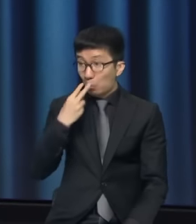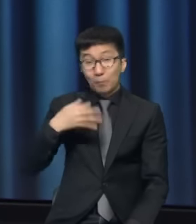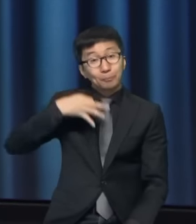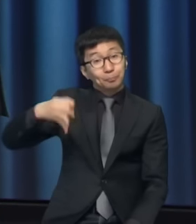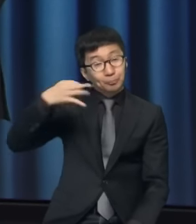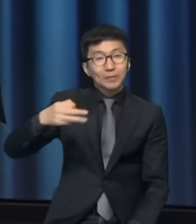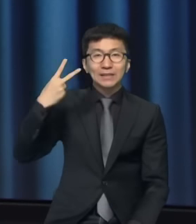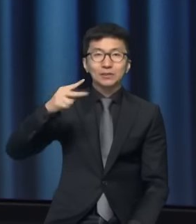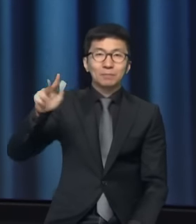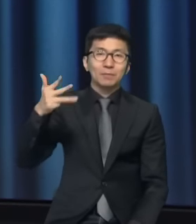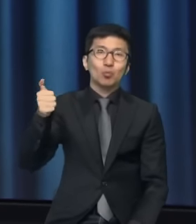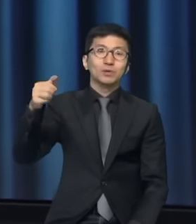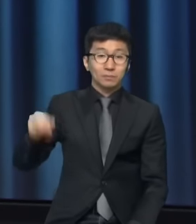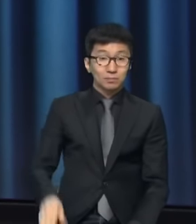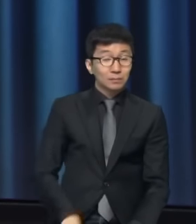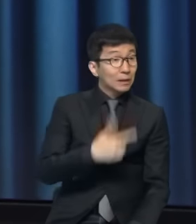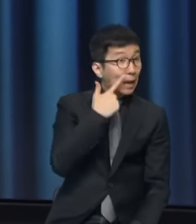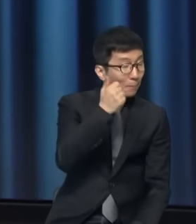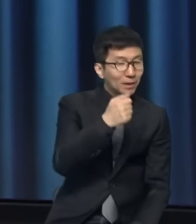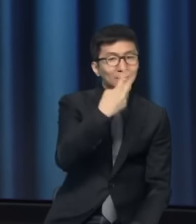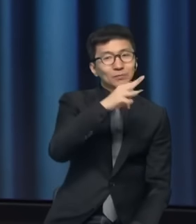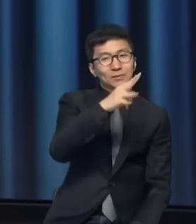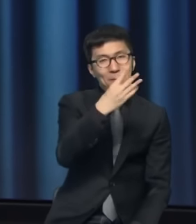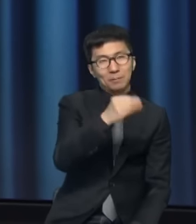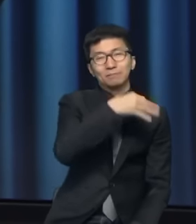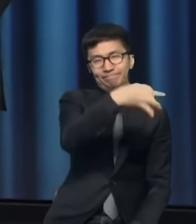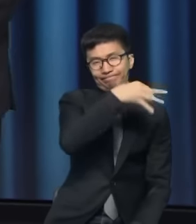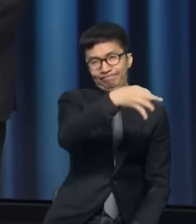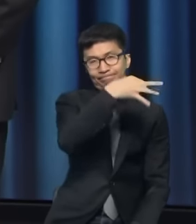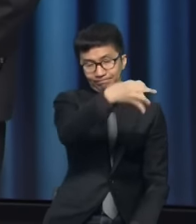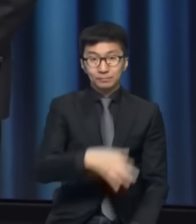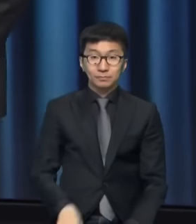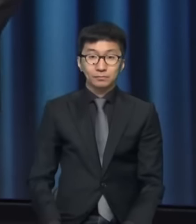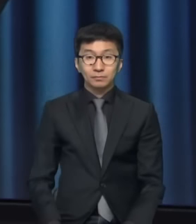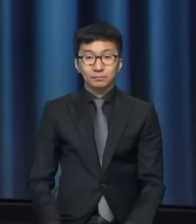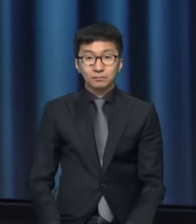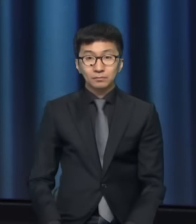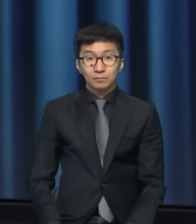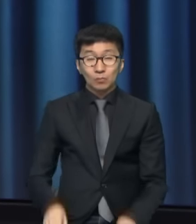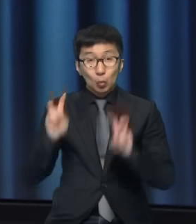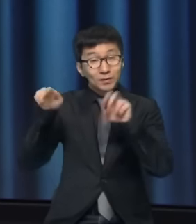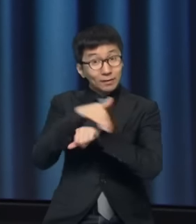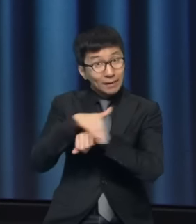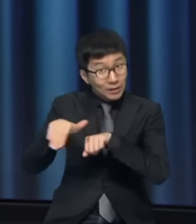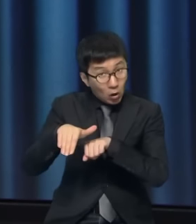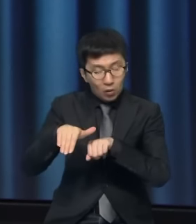원을, 아버지는 3,300만 원을 보험료로 내게 되는 겁니다. 여기서 직장인의 경우 본인 부담이